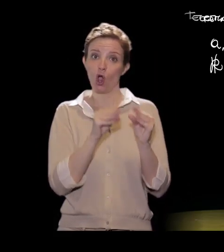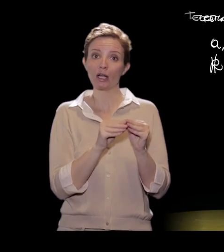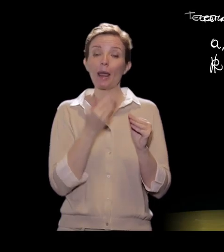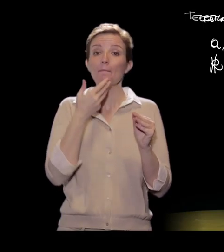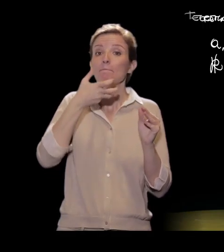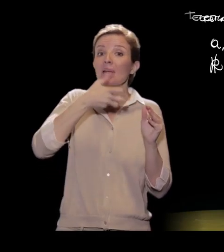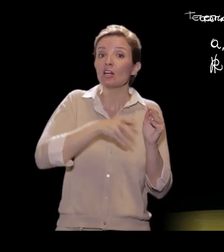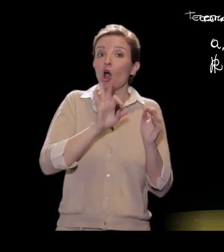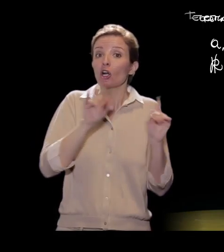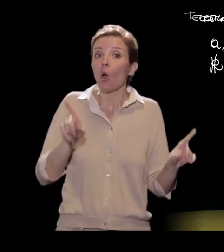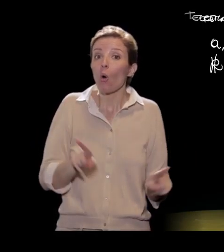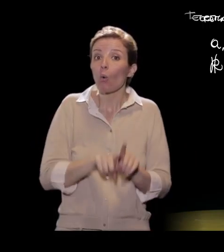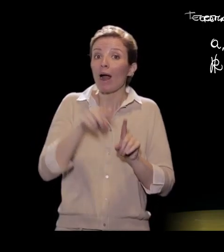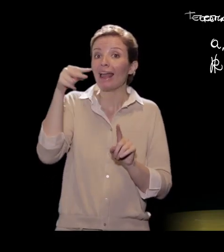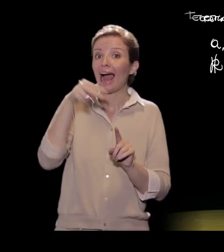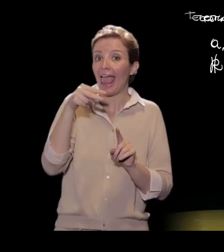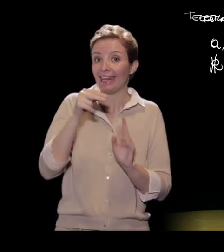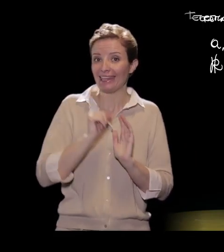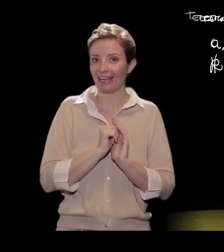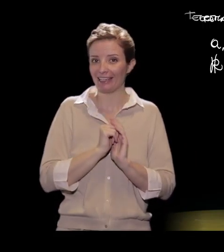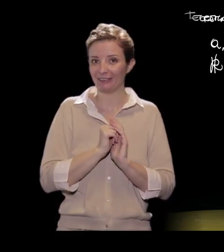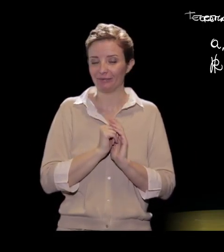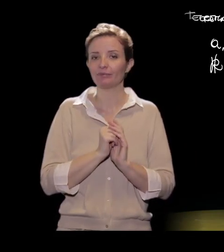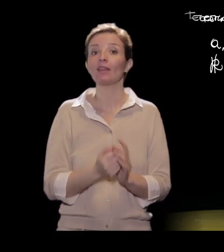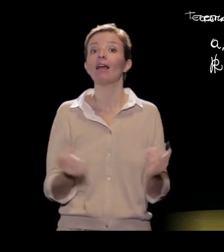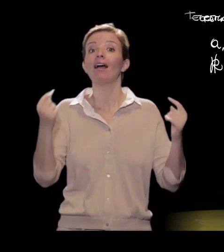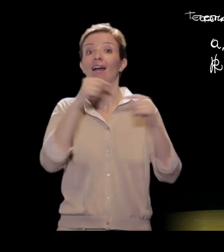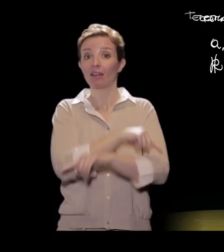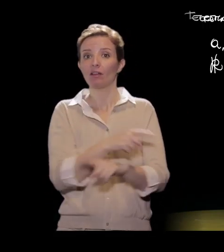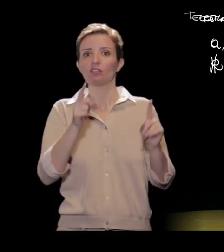Quindi minore o uguale ad n. Invece la stessa equazione ha in C